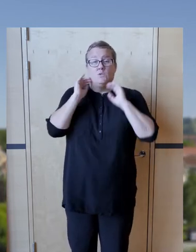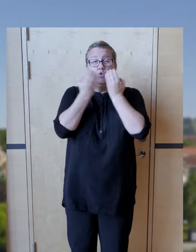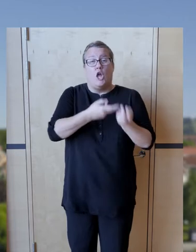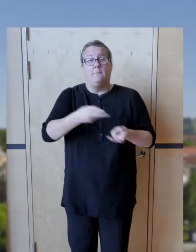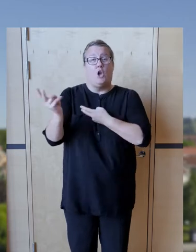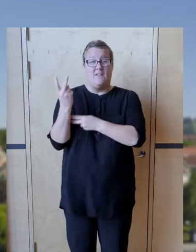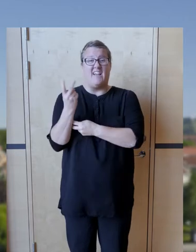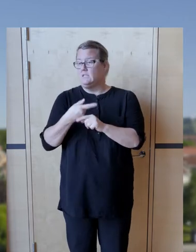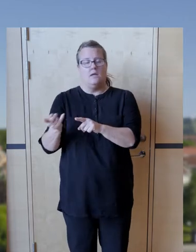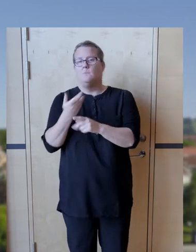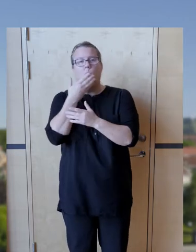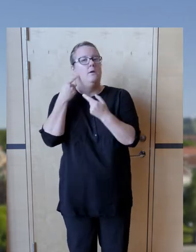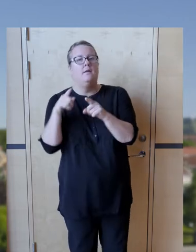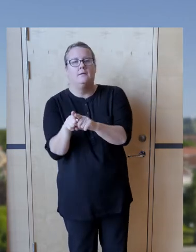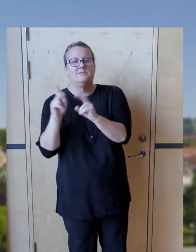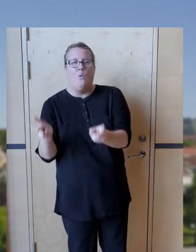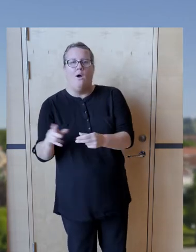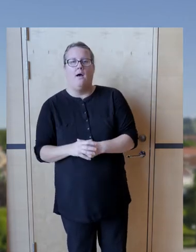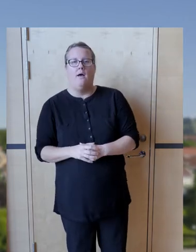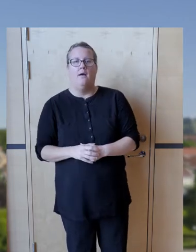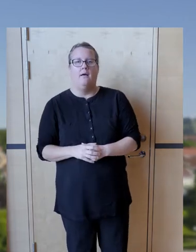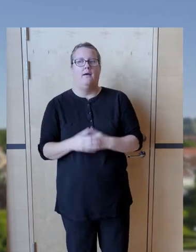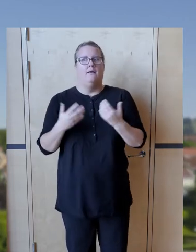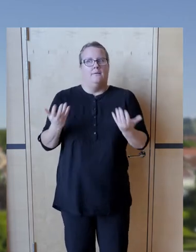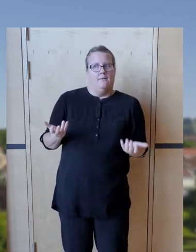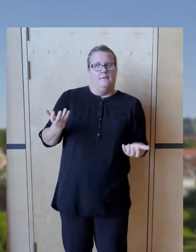Som borgar för att de ska få ett fullstort nu